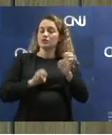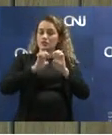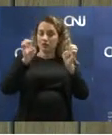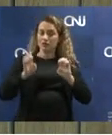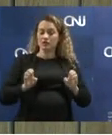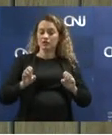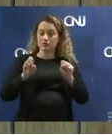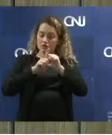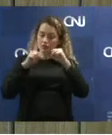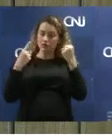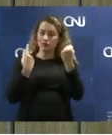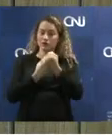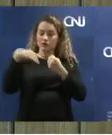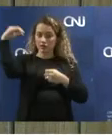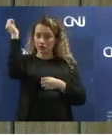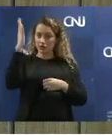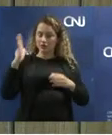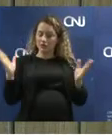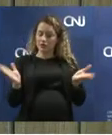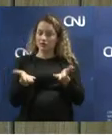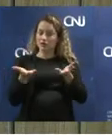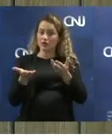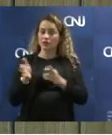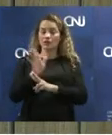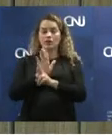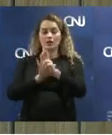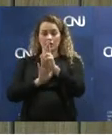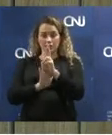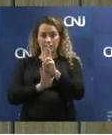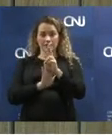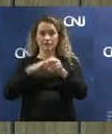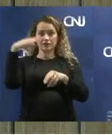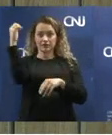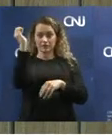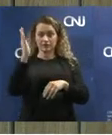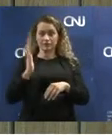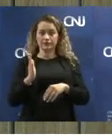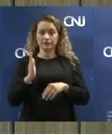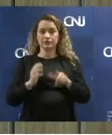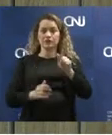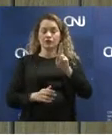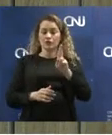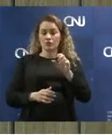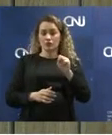Neste ato representando a Anoreg Brasil. Dr. Gustavo Renato Carelli, Presidente